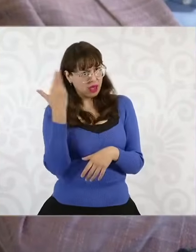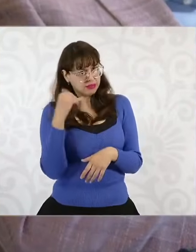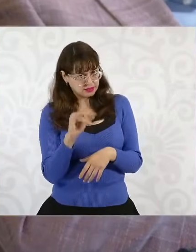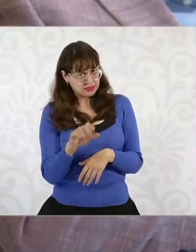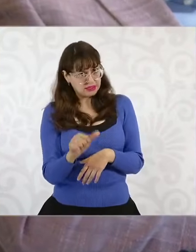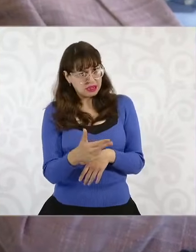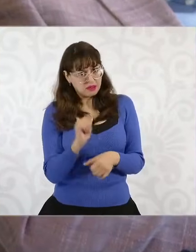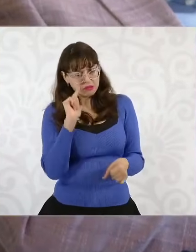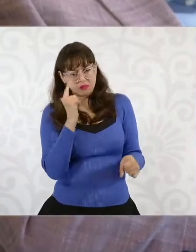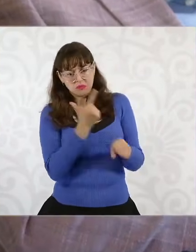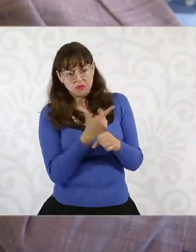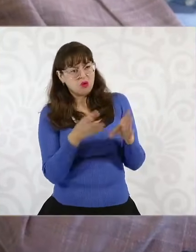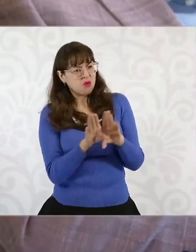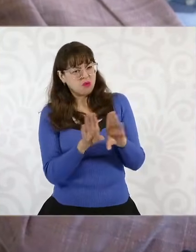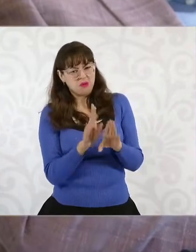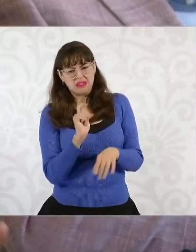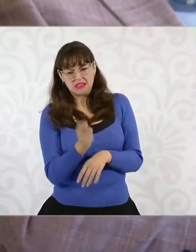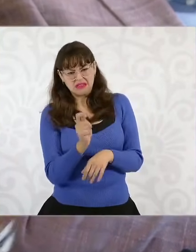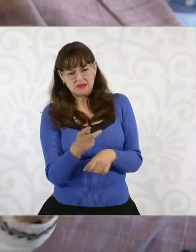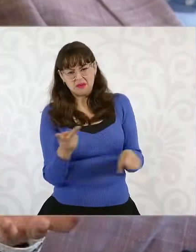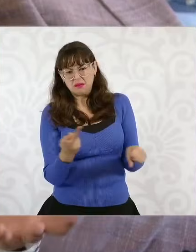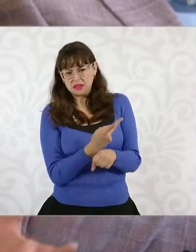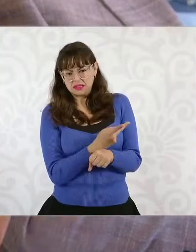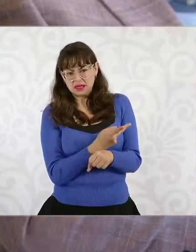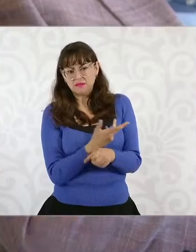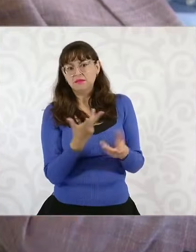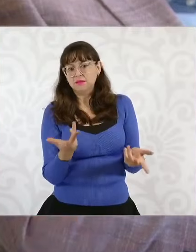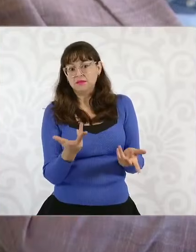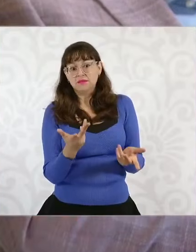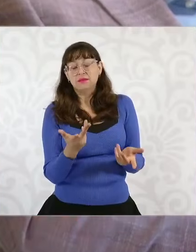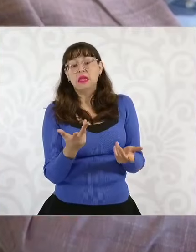puede dar más detalles también de cómo incluso las exposiciones que acaba de presentar pueden